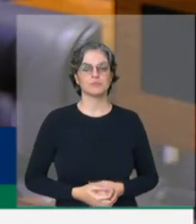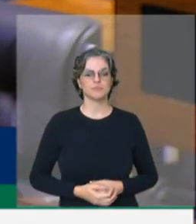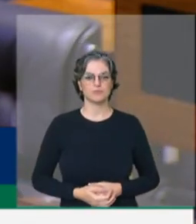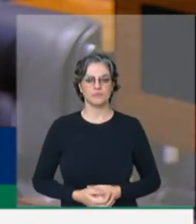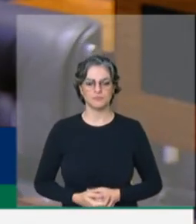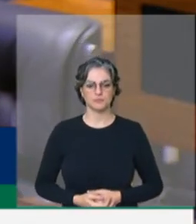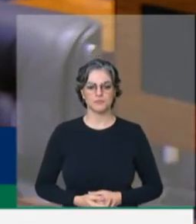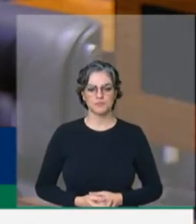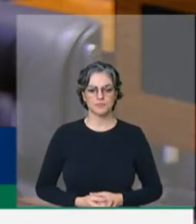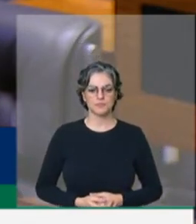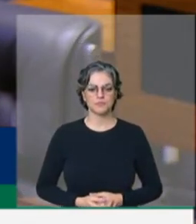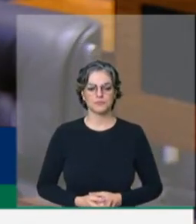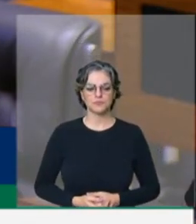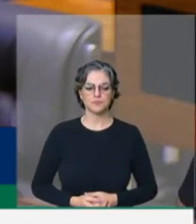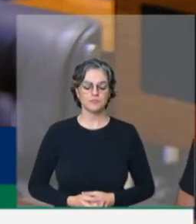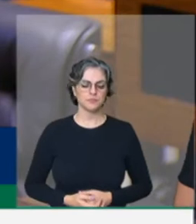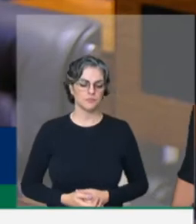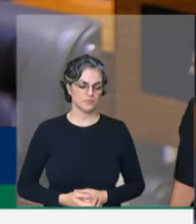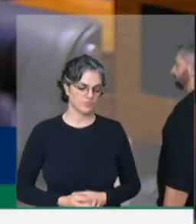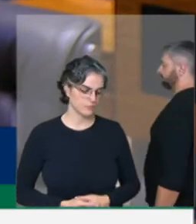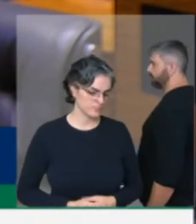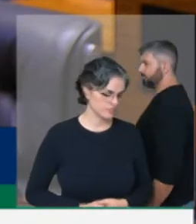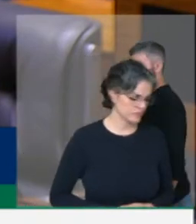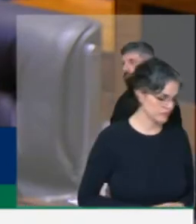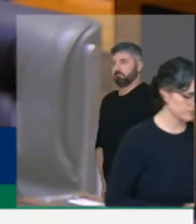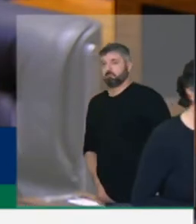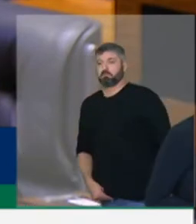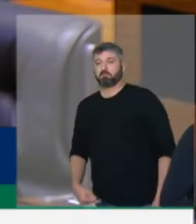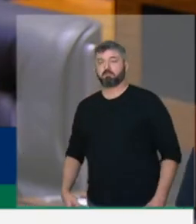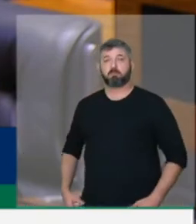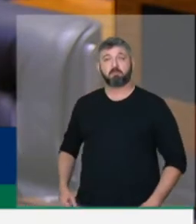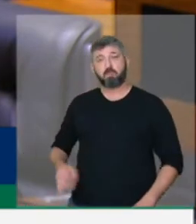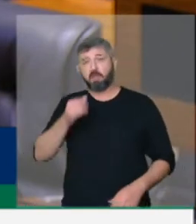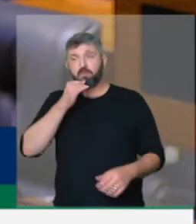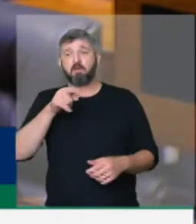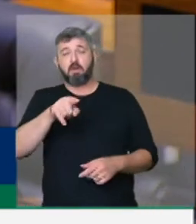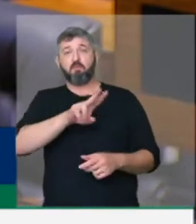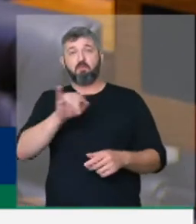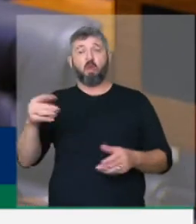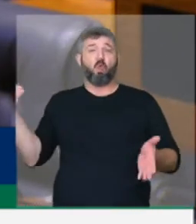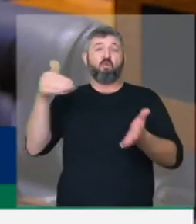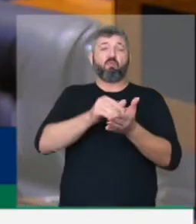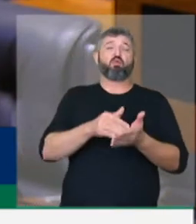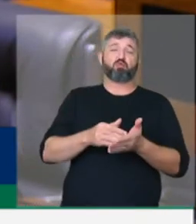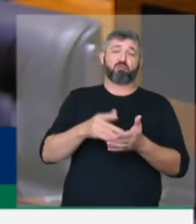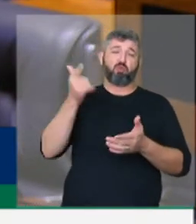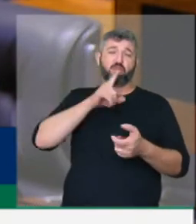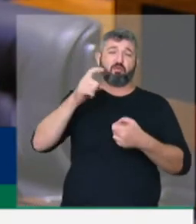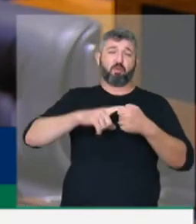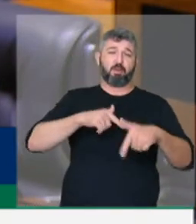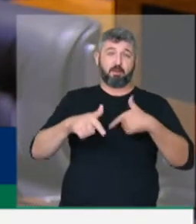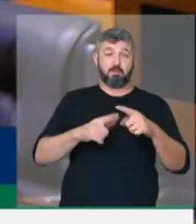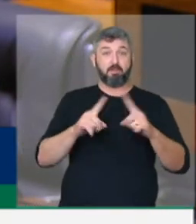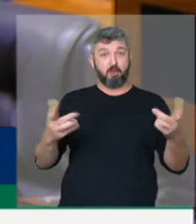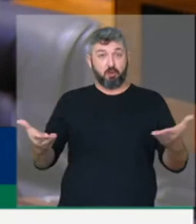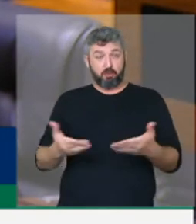A SER FECHADO E INFELIZMENTE SERÁ O ÚLTIMO A COMEÇAR DE NOVO A REINICIAR AS SUAS ATIVIDADES. E HOJE... A CRISE NO SETOR É REALMENTE MUITO